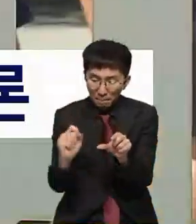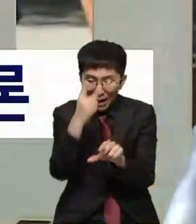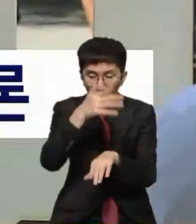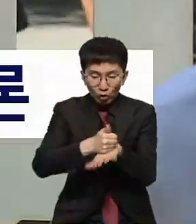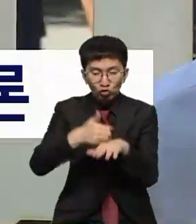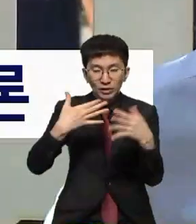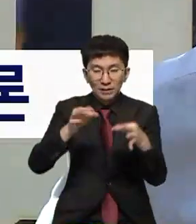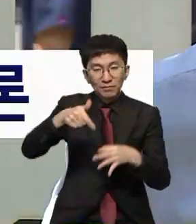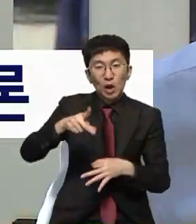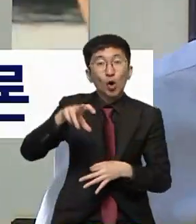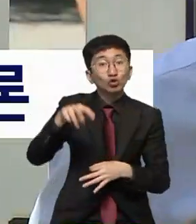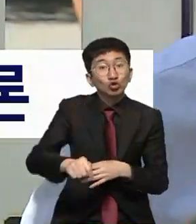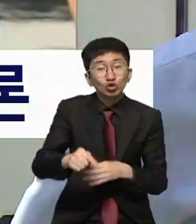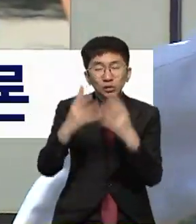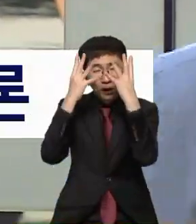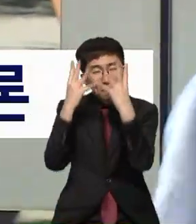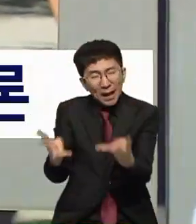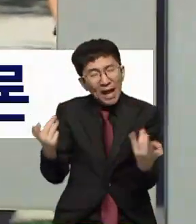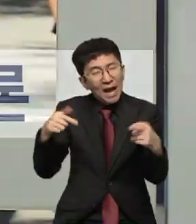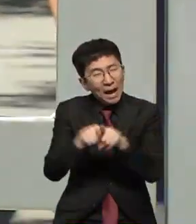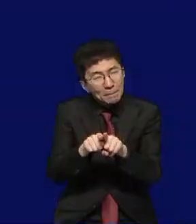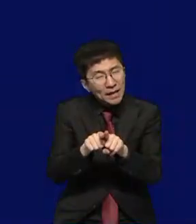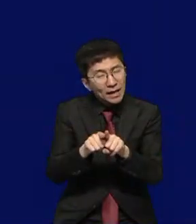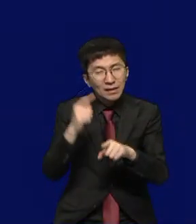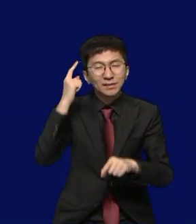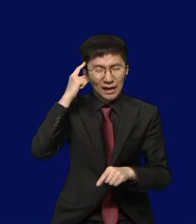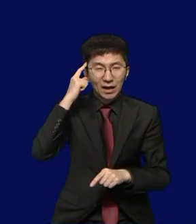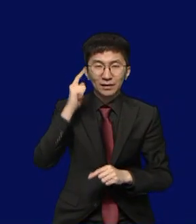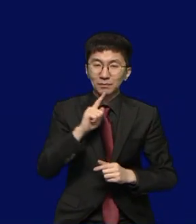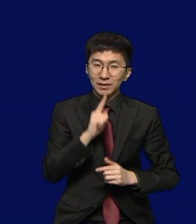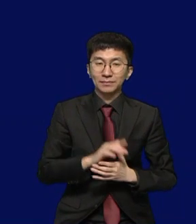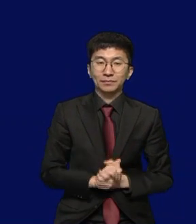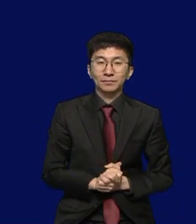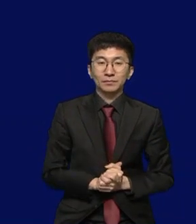동시 사면 목소리도 나옵니다.